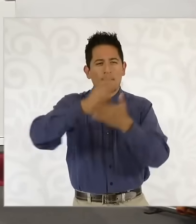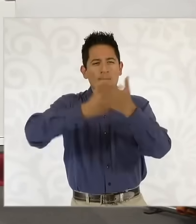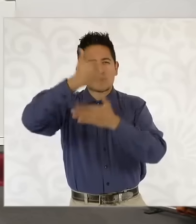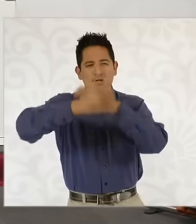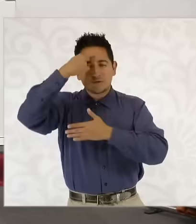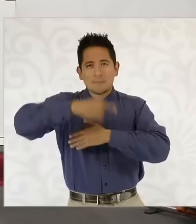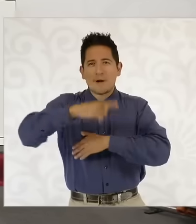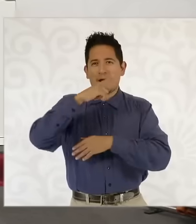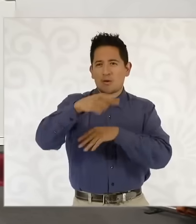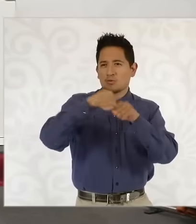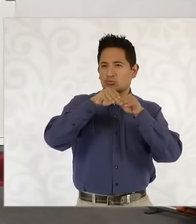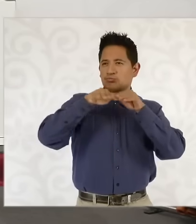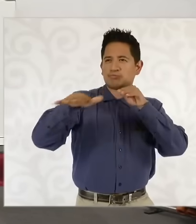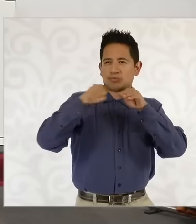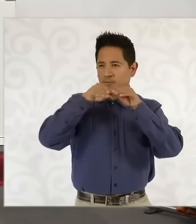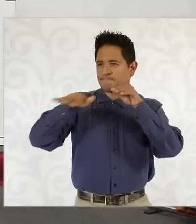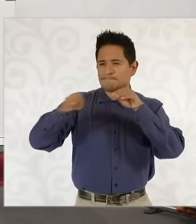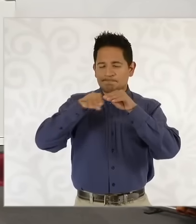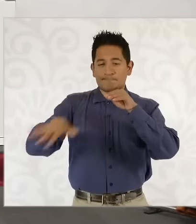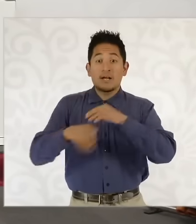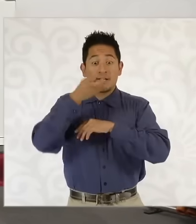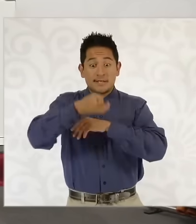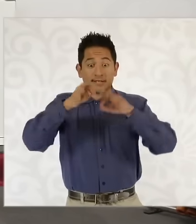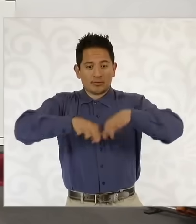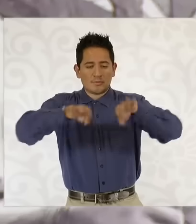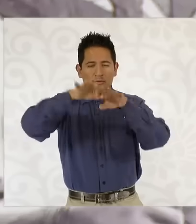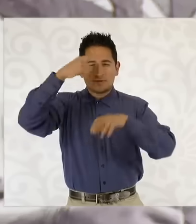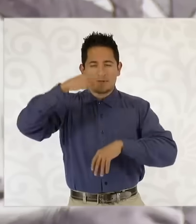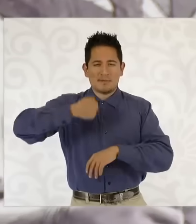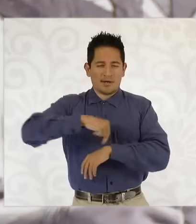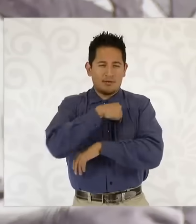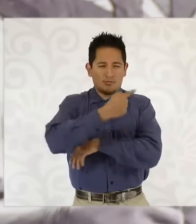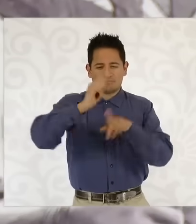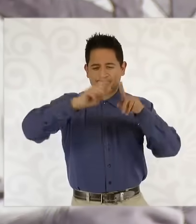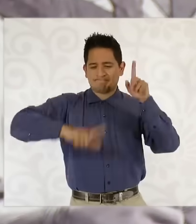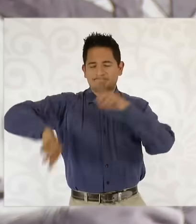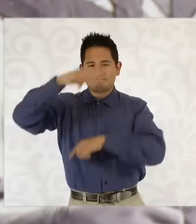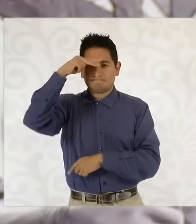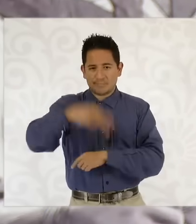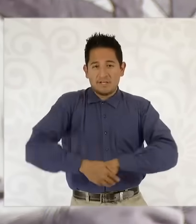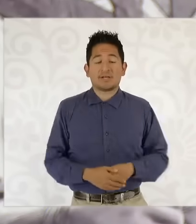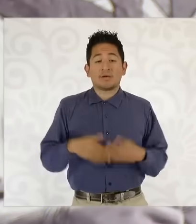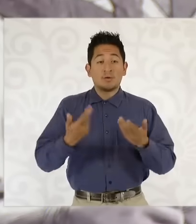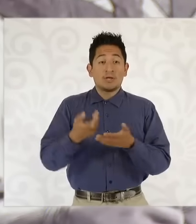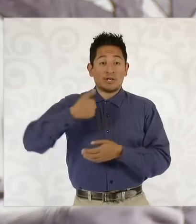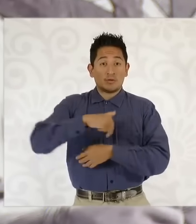un asunto de la mayor relevancia para el país. de nuestro país, el servicio público de transmisión,